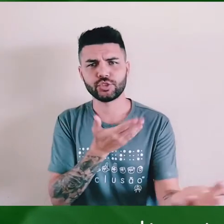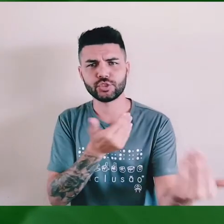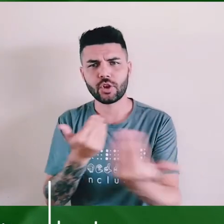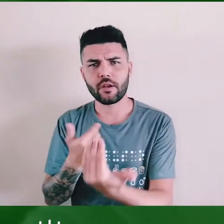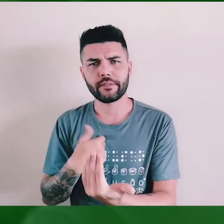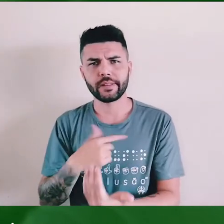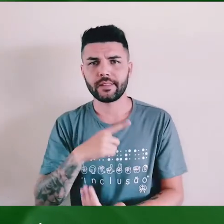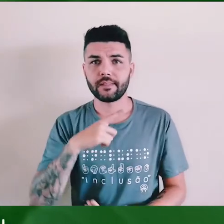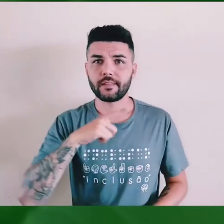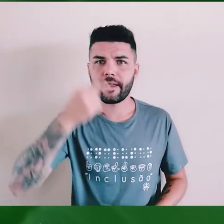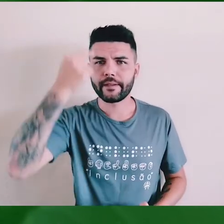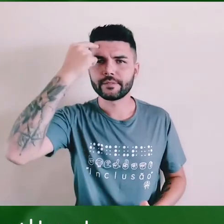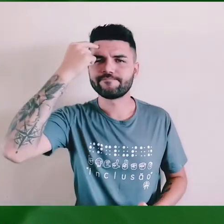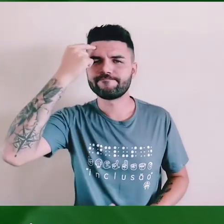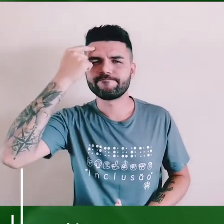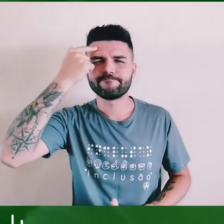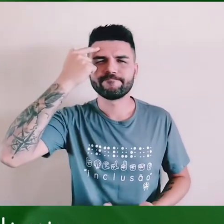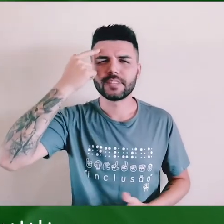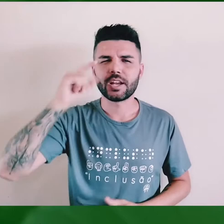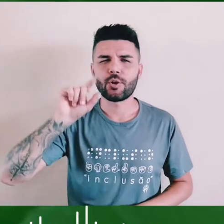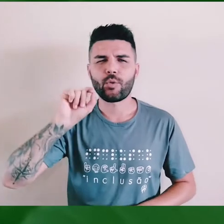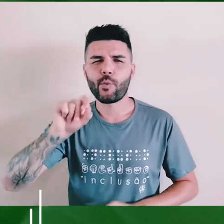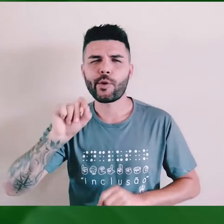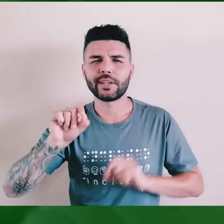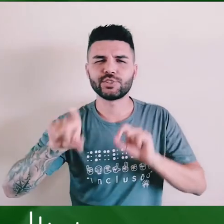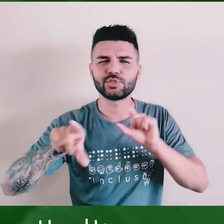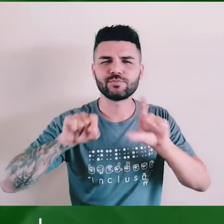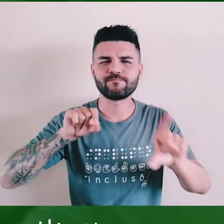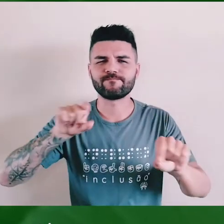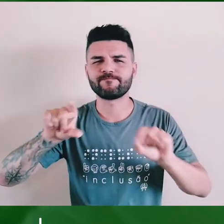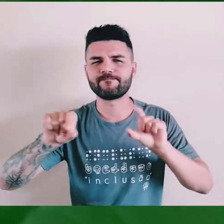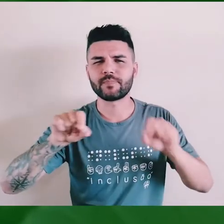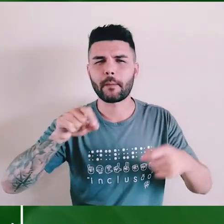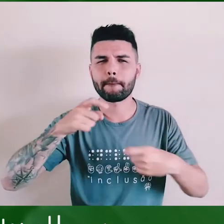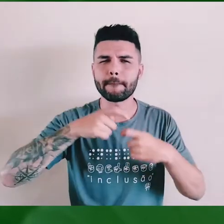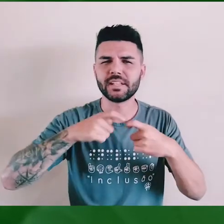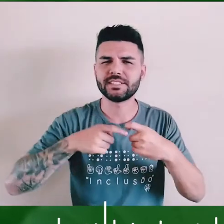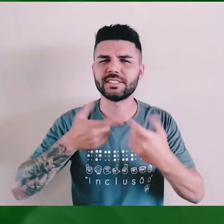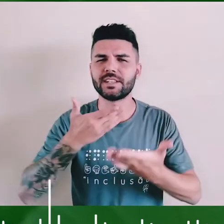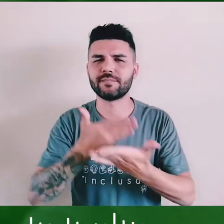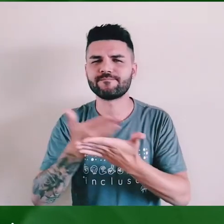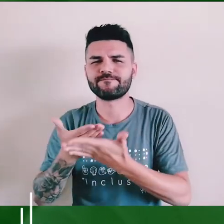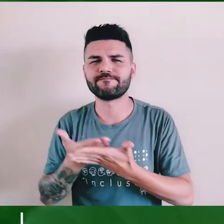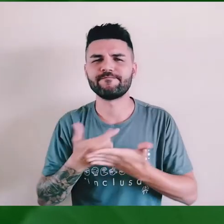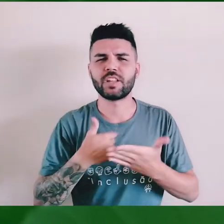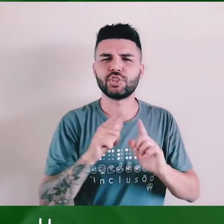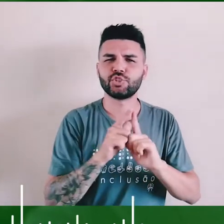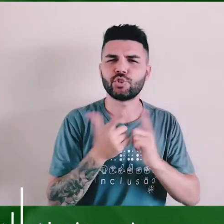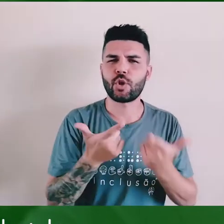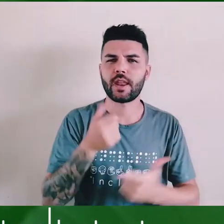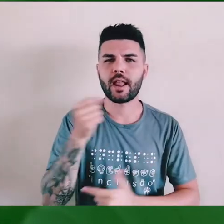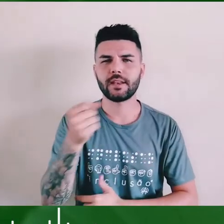passa por essa dúvida, se eu vou fazer direito? medicina? se eu faço jornalismo ou eu vou